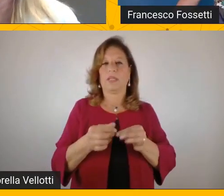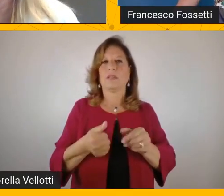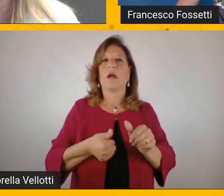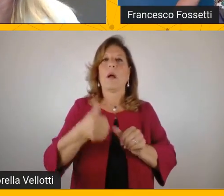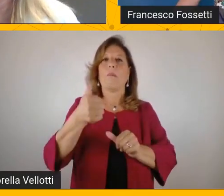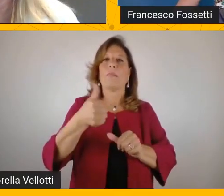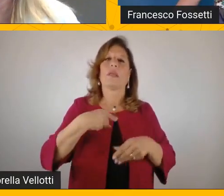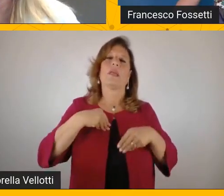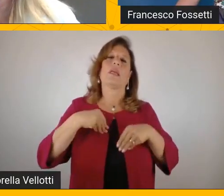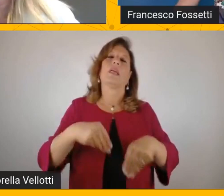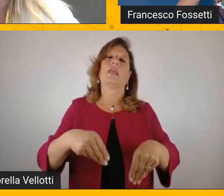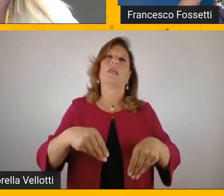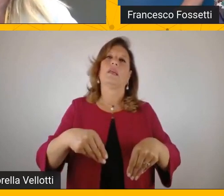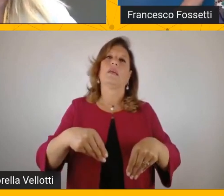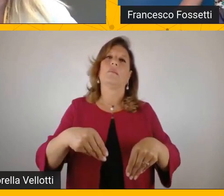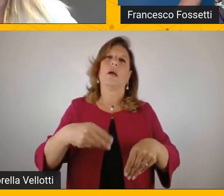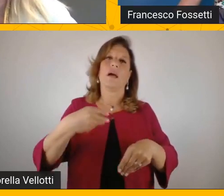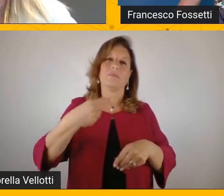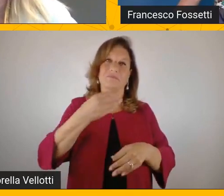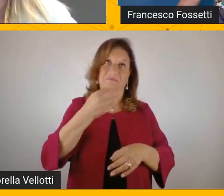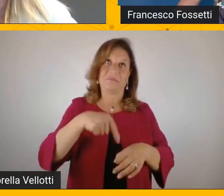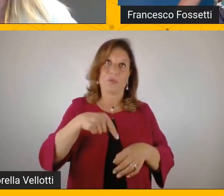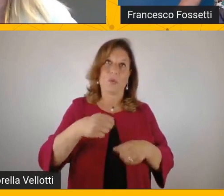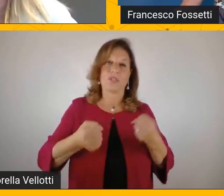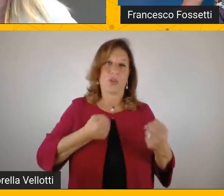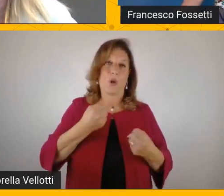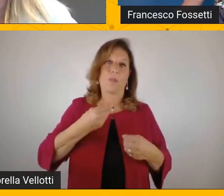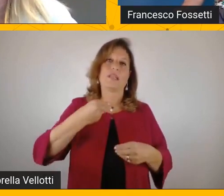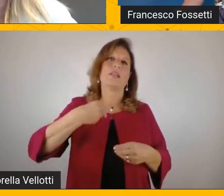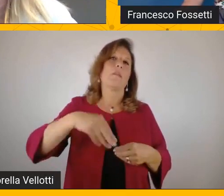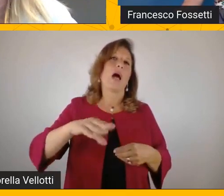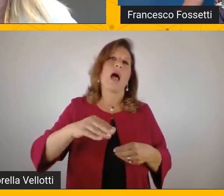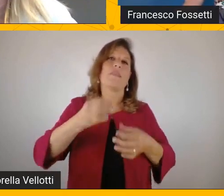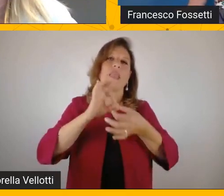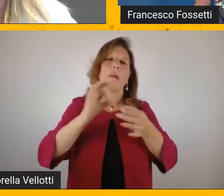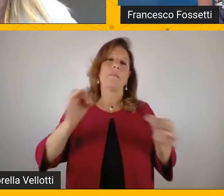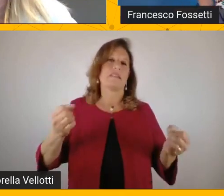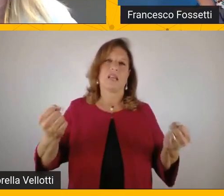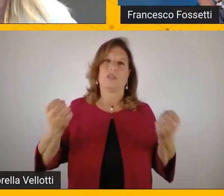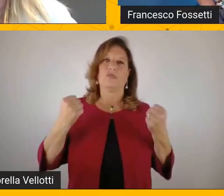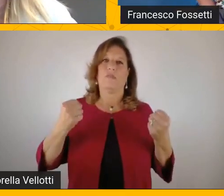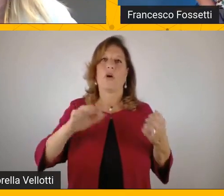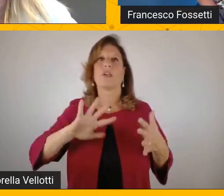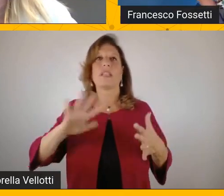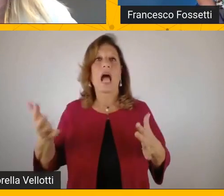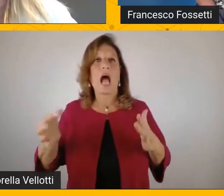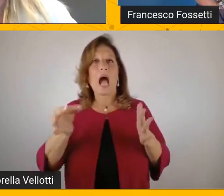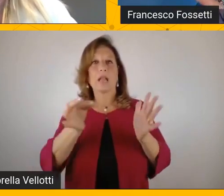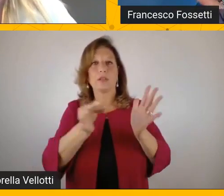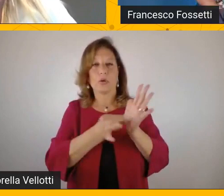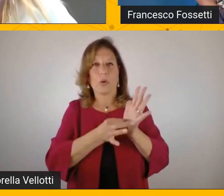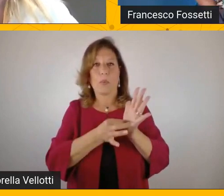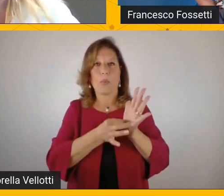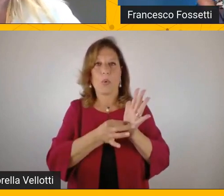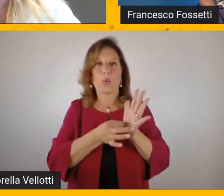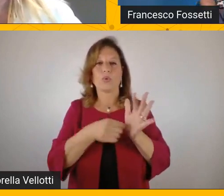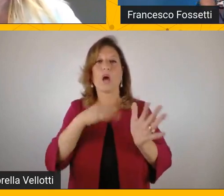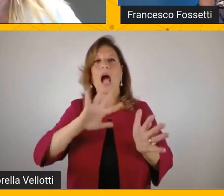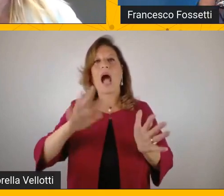adoperarsi in prima persona secondo me manda un messaggio molto molto forte. Un altro